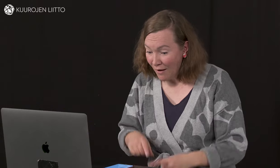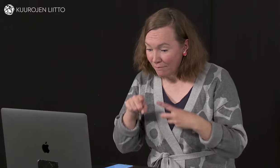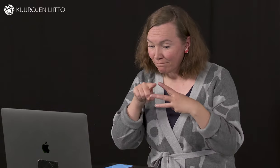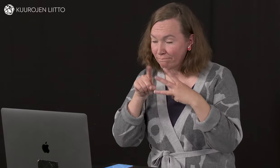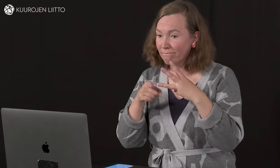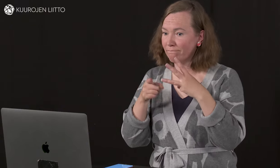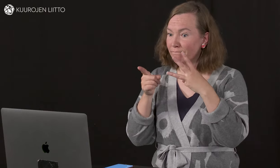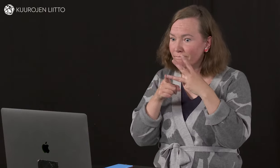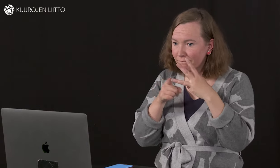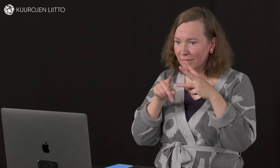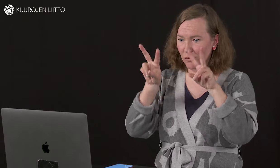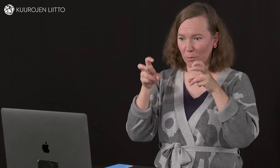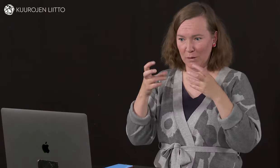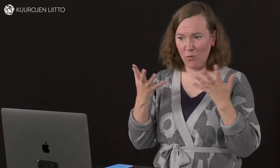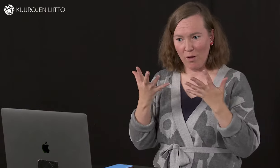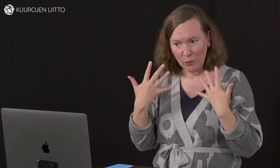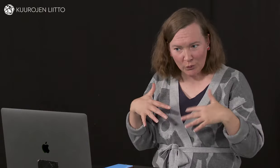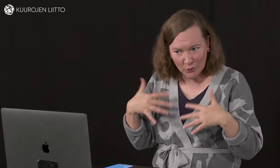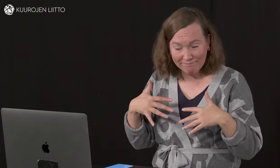Ja nyt kolmas kuuma aihe: